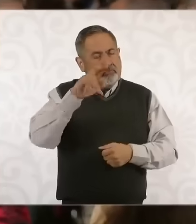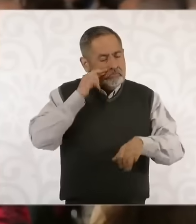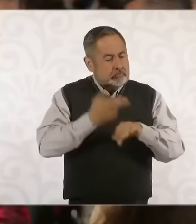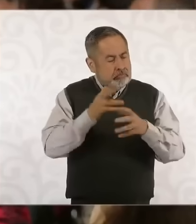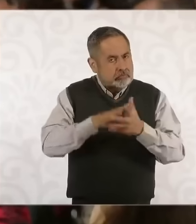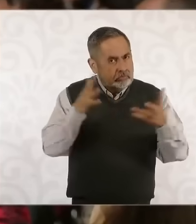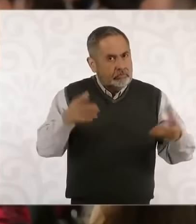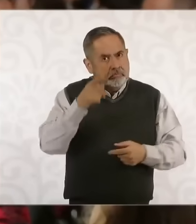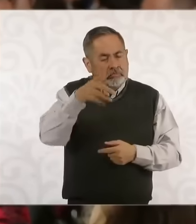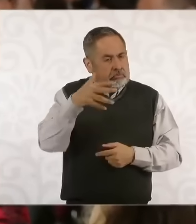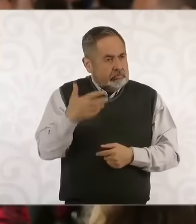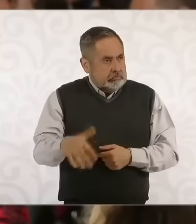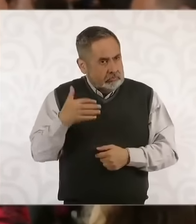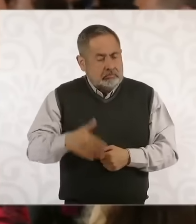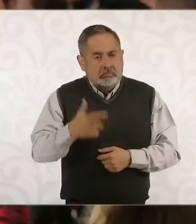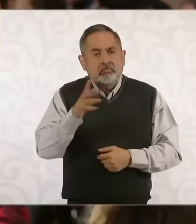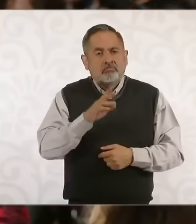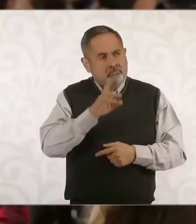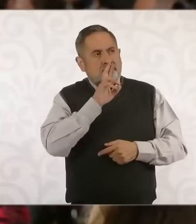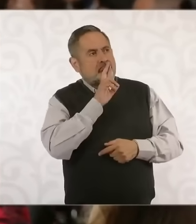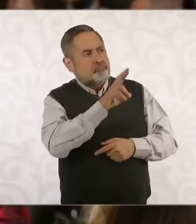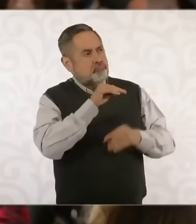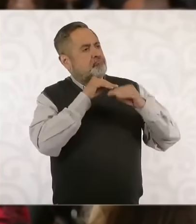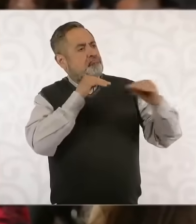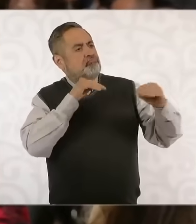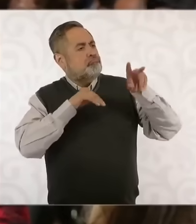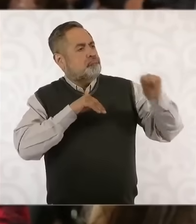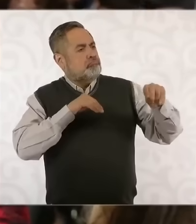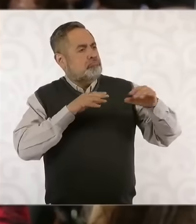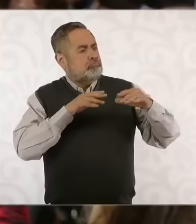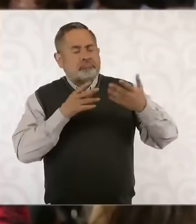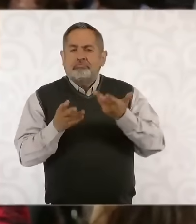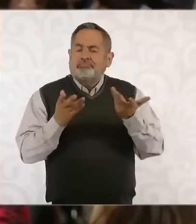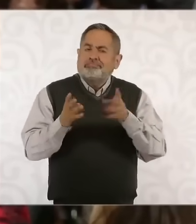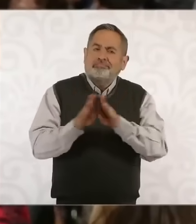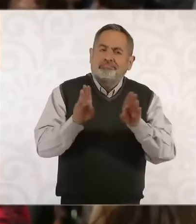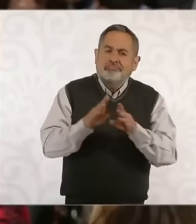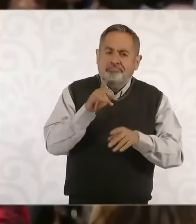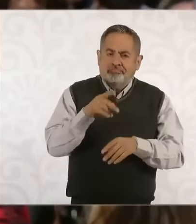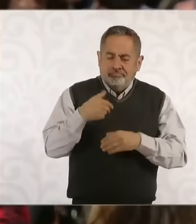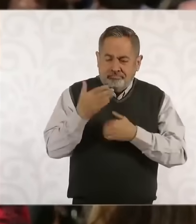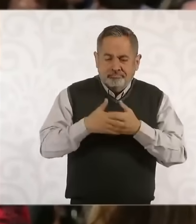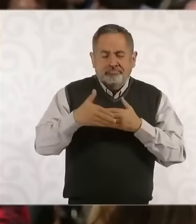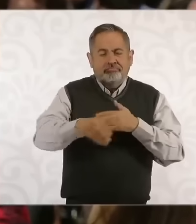pues esta responsabilidad tan alta. ¿Qué es lo que hará México frente a Estados Unidos? Es decir,